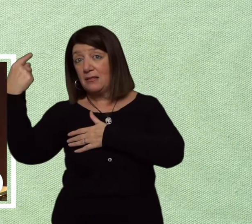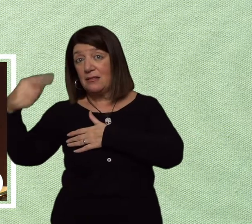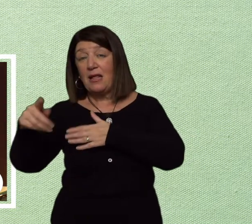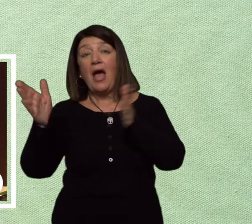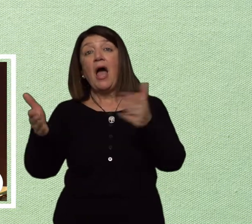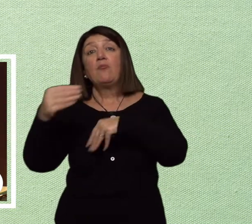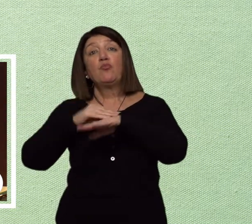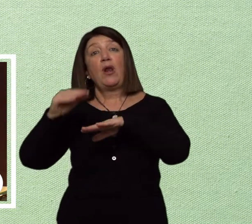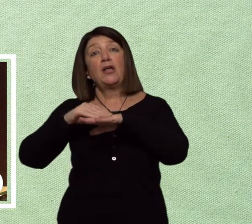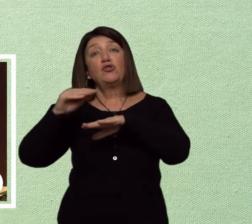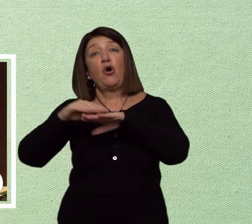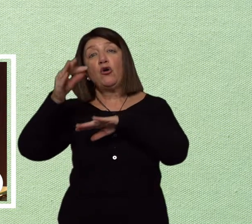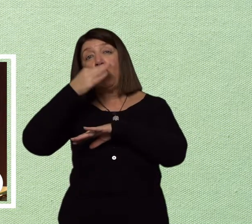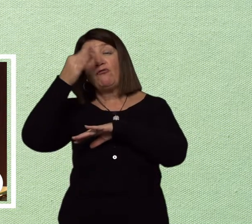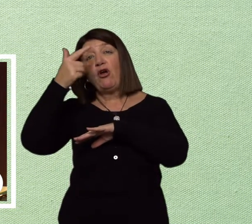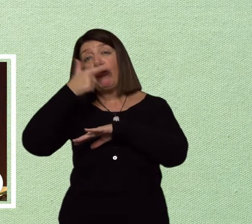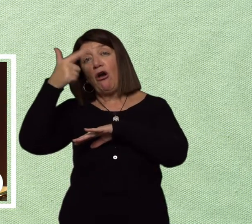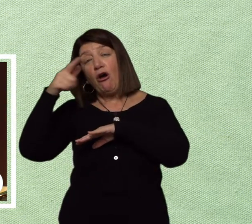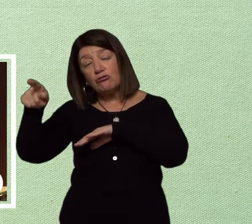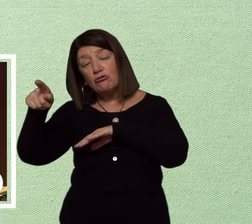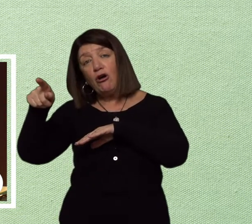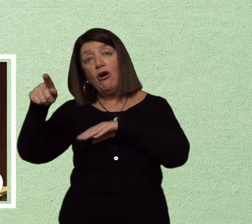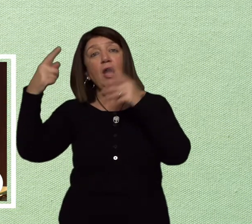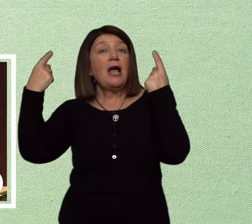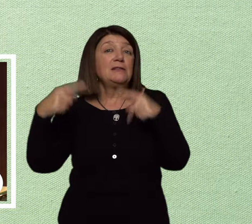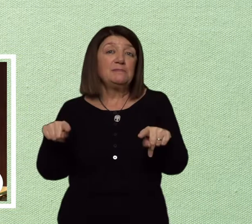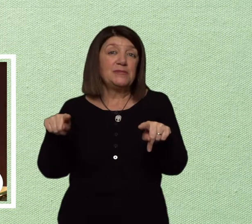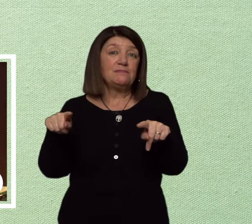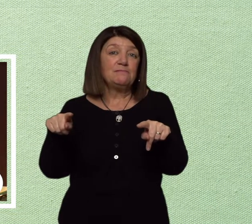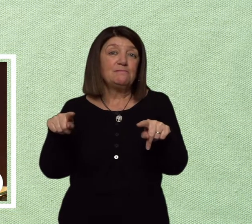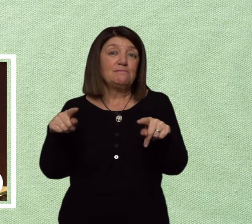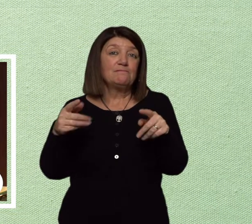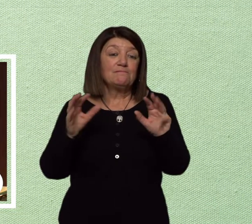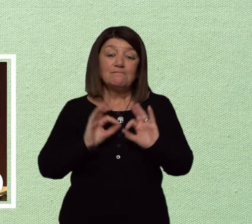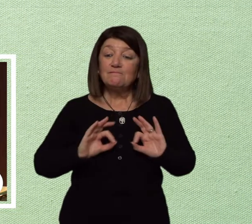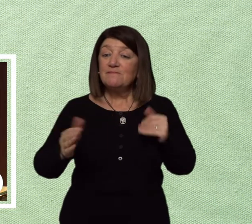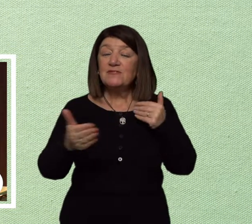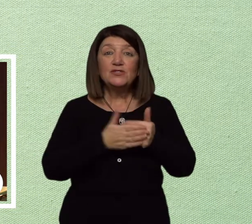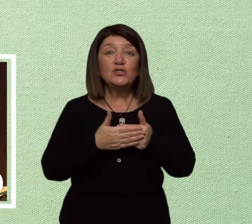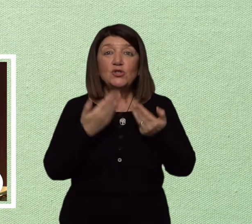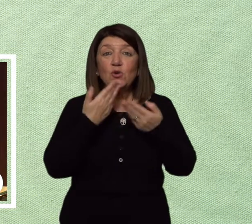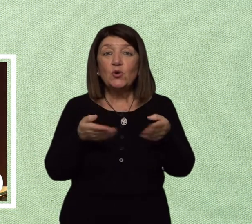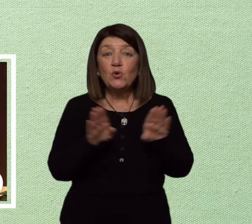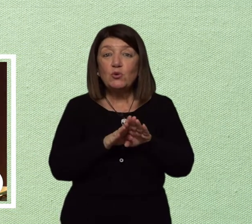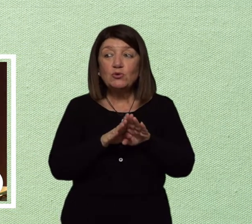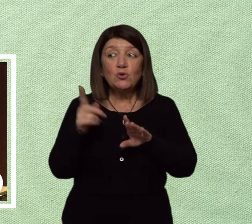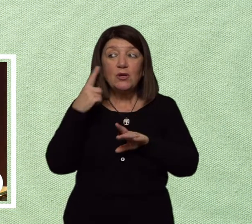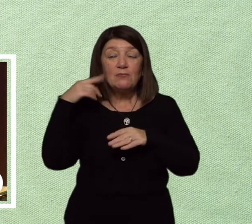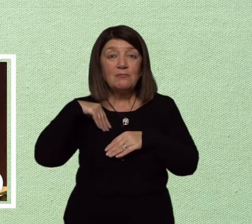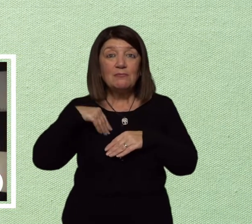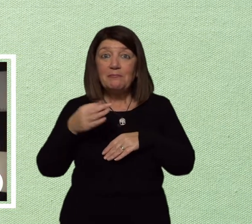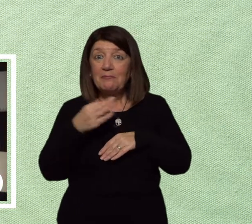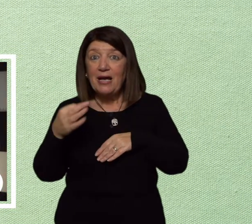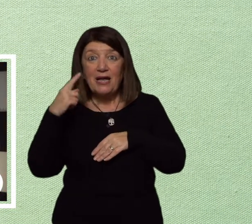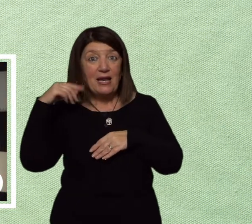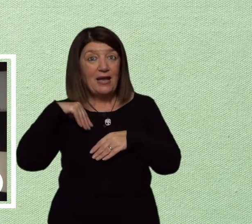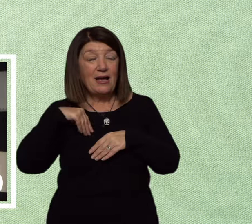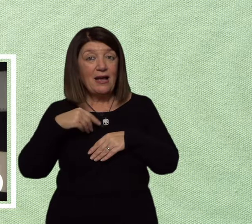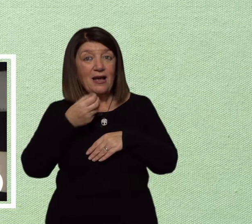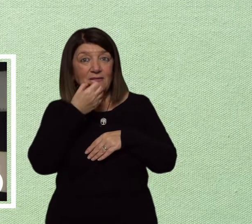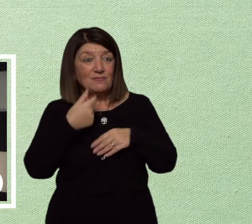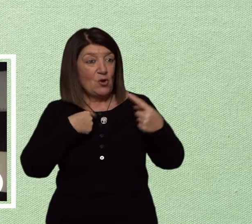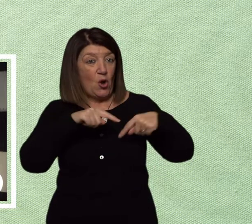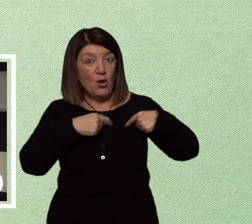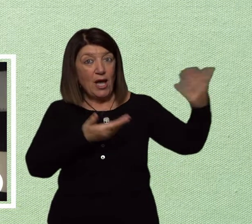direi che siamo in chiusura. Com'è andata? Ti sei sentita accolta in questa nostra chiaccherata? - Mi sono sentita accolta, il the era molto buono...